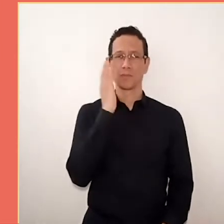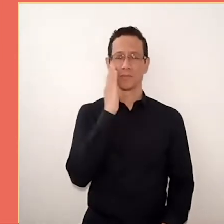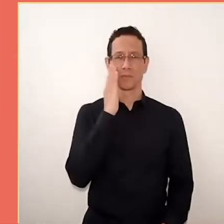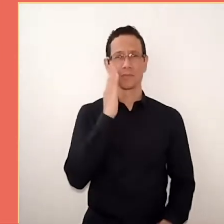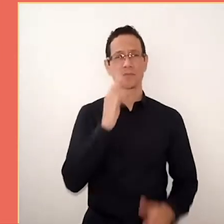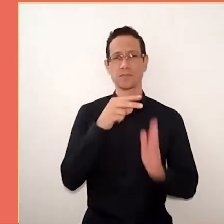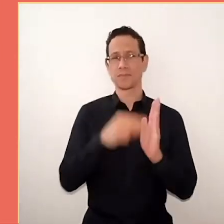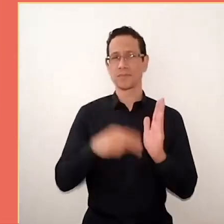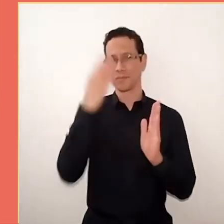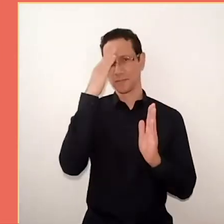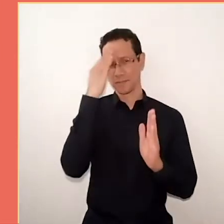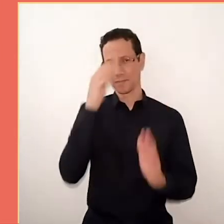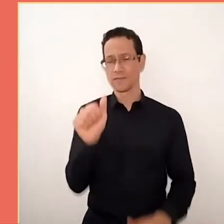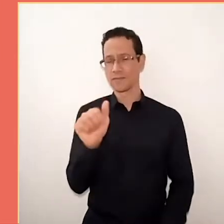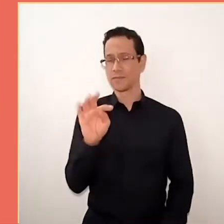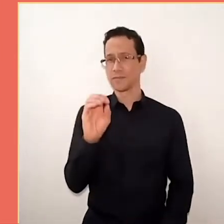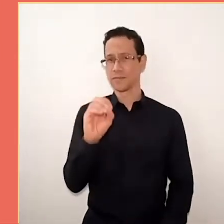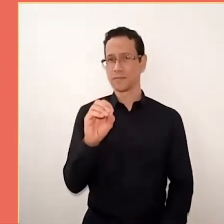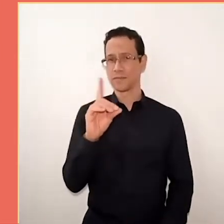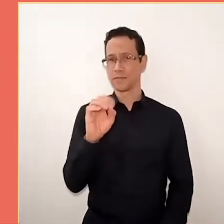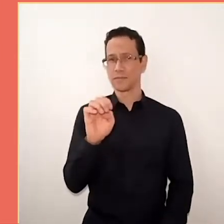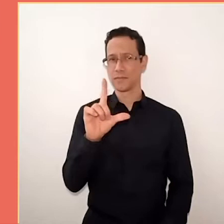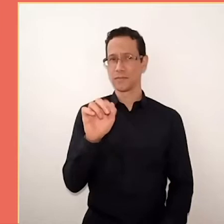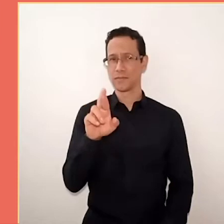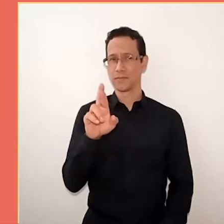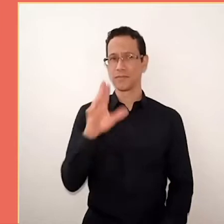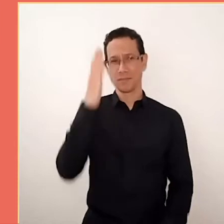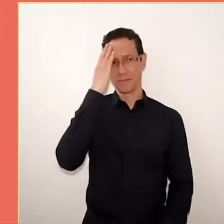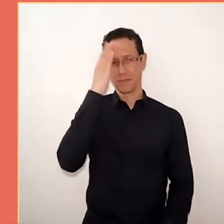Que é um texto… que eu sempre falo, eu não sei se é um texto